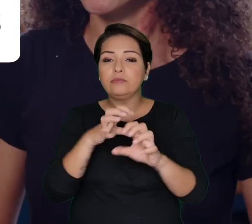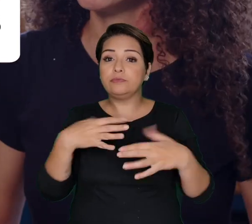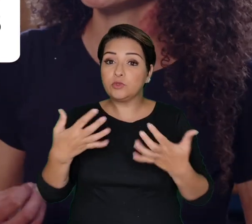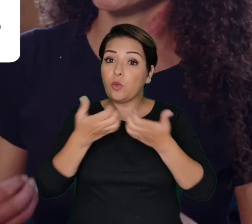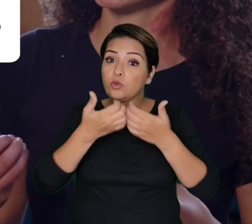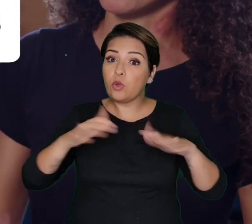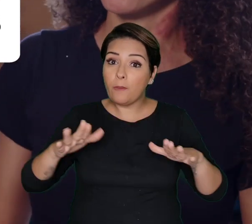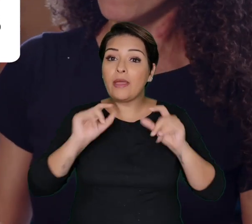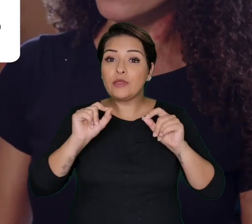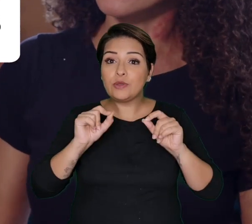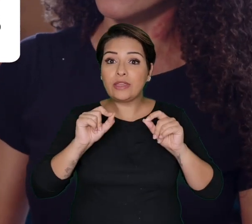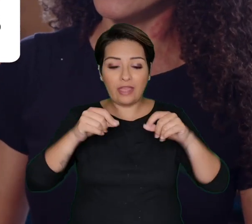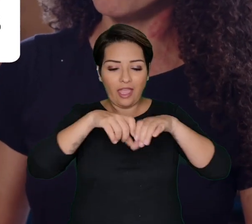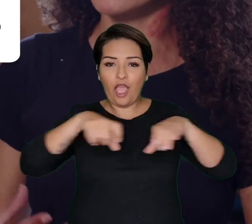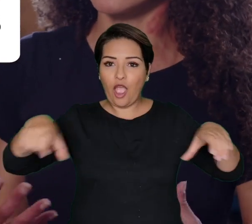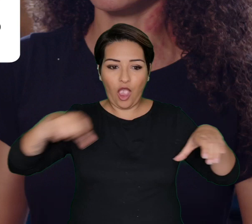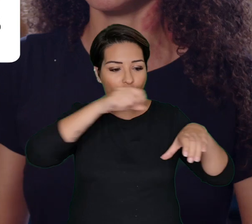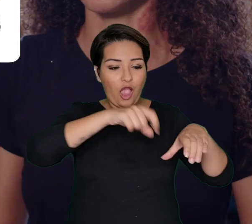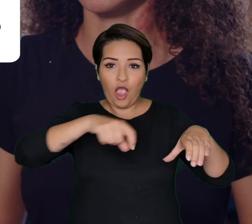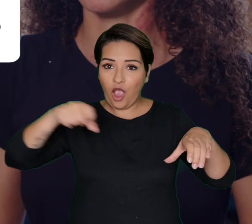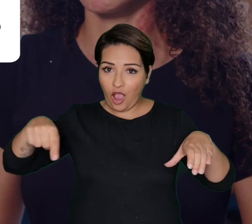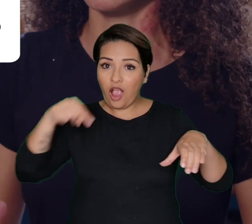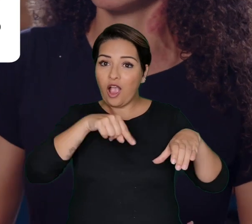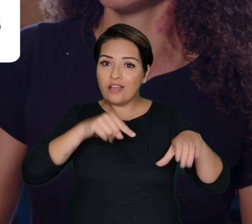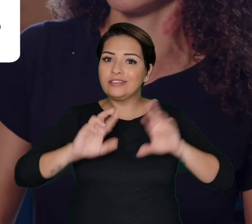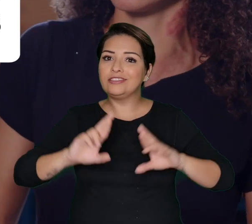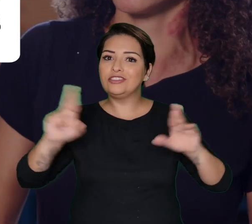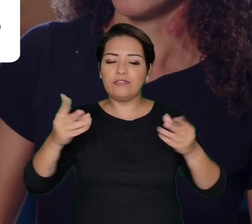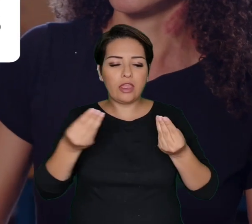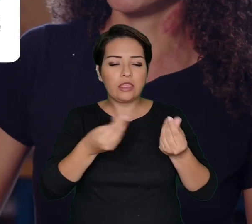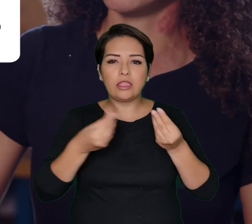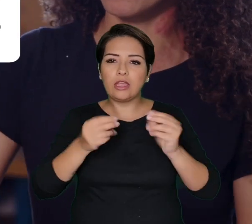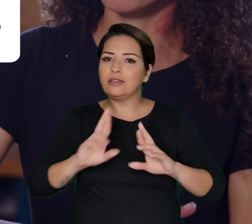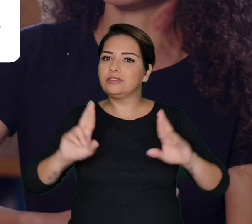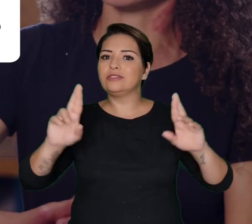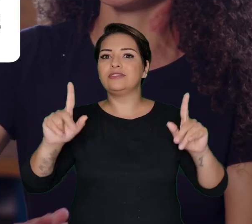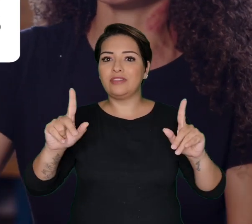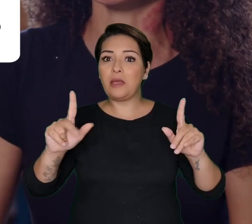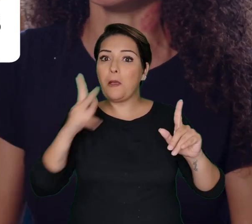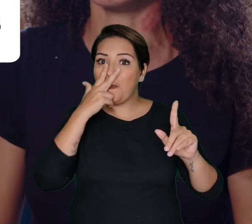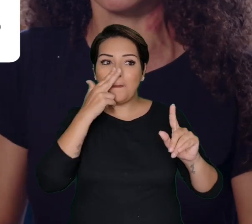Quando você começa com horta, é uma terra de cor diferente, é uma textura diferente. As pessoas colocam as folhas por cima.